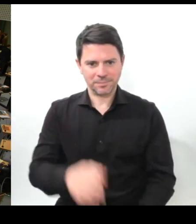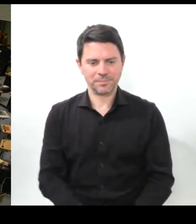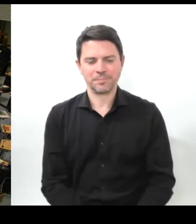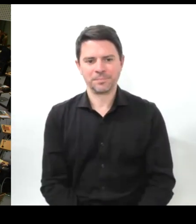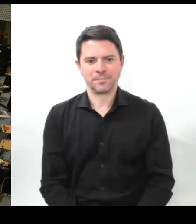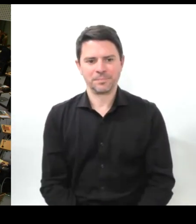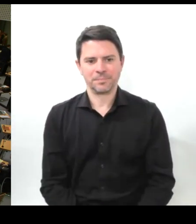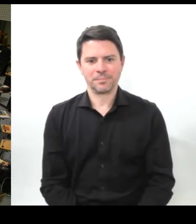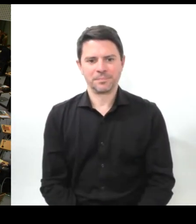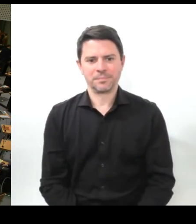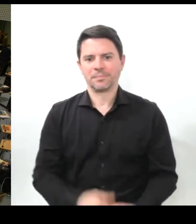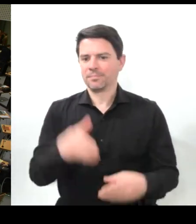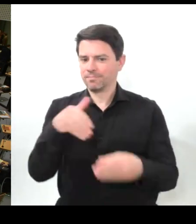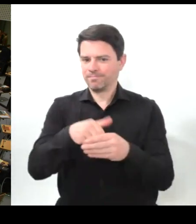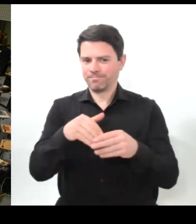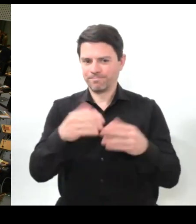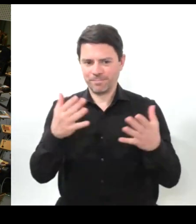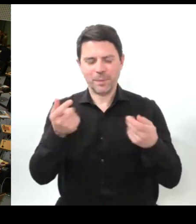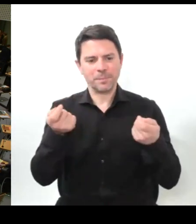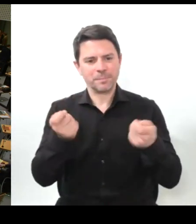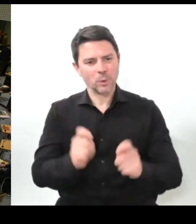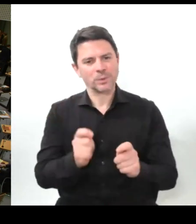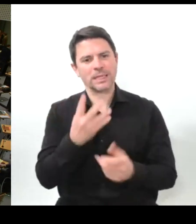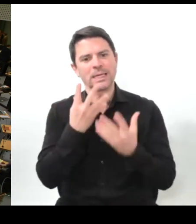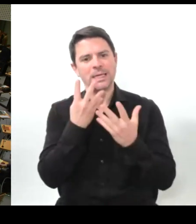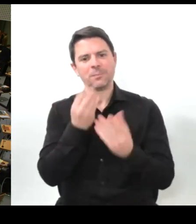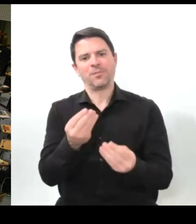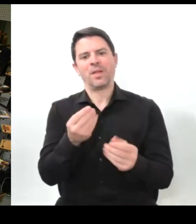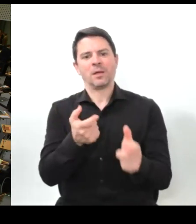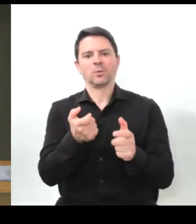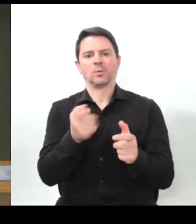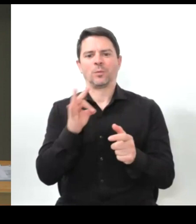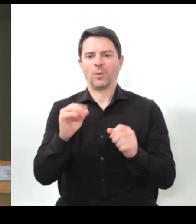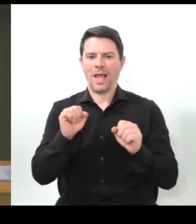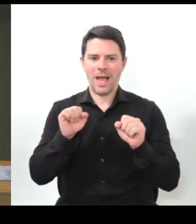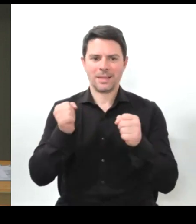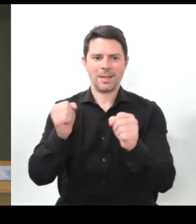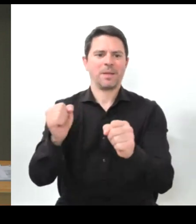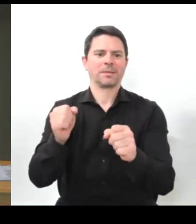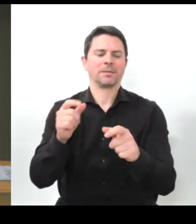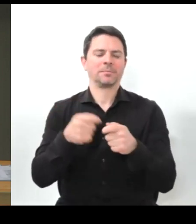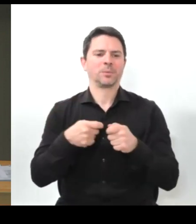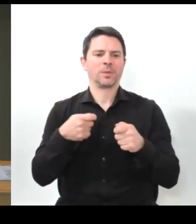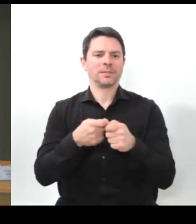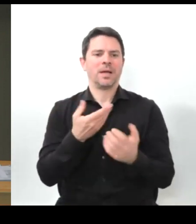Drucksache 19/724: Gesetz zum dritten Medienänderungs-Staatsvertrag.